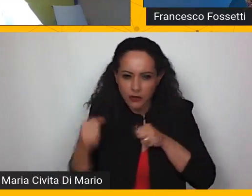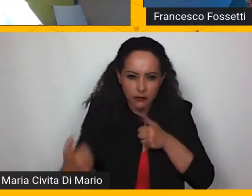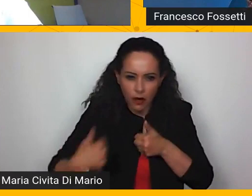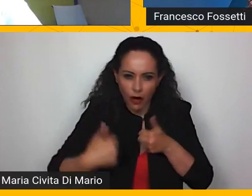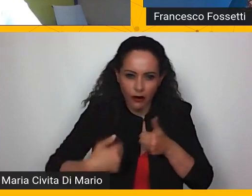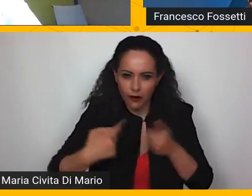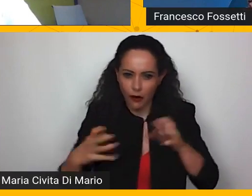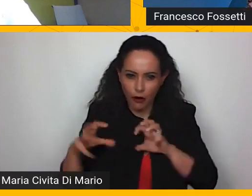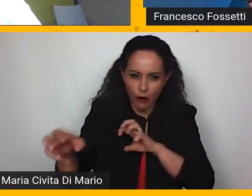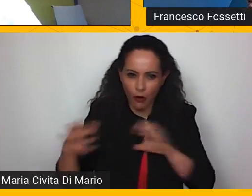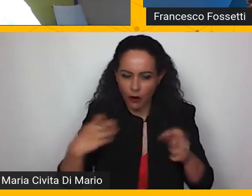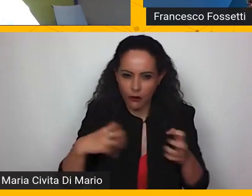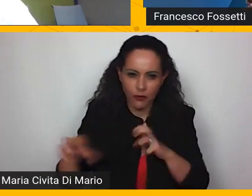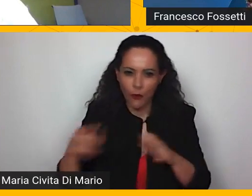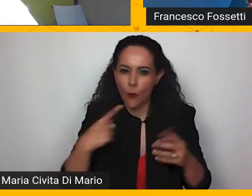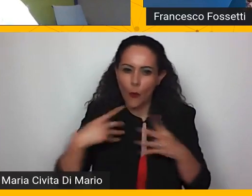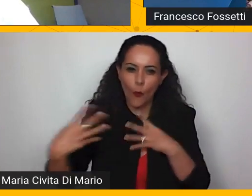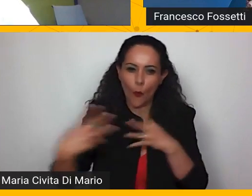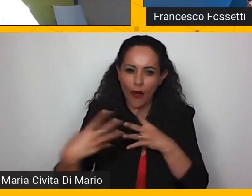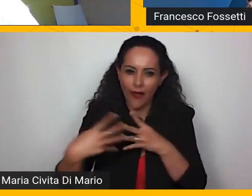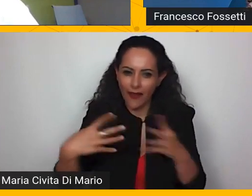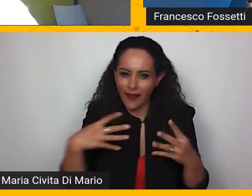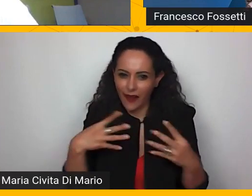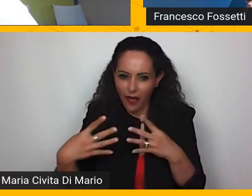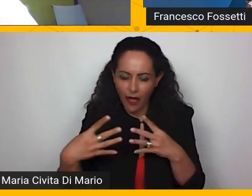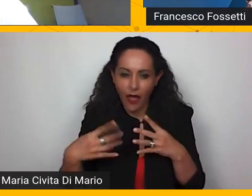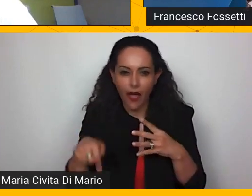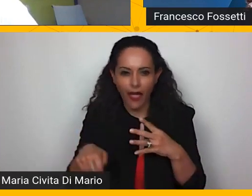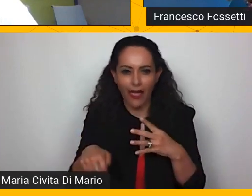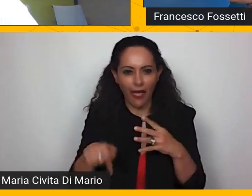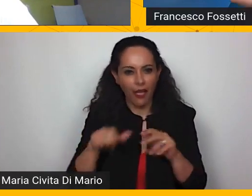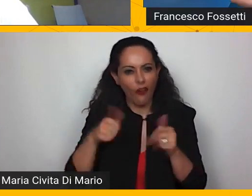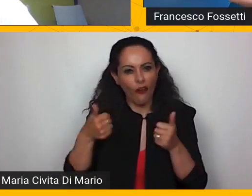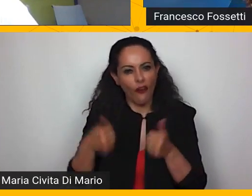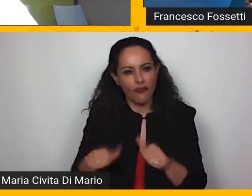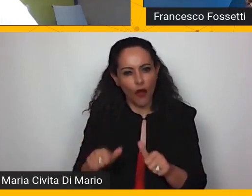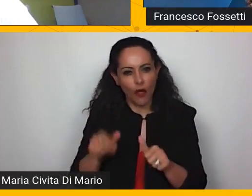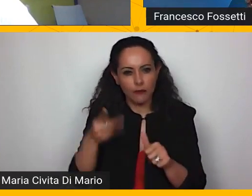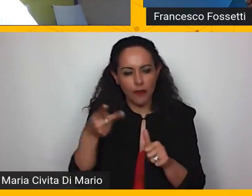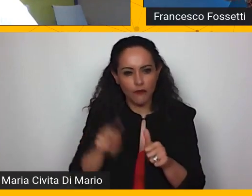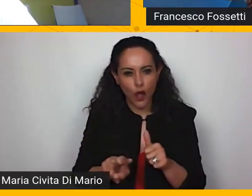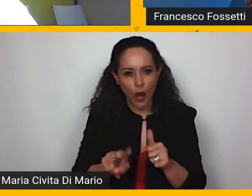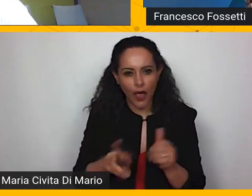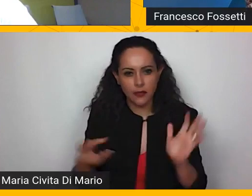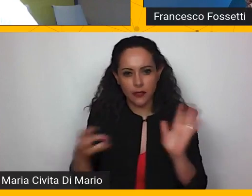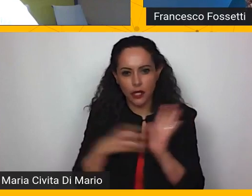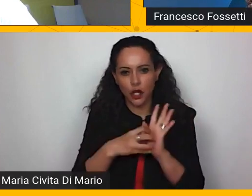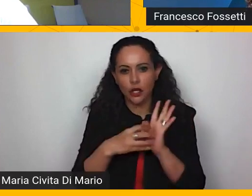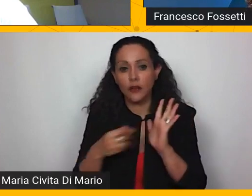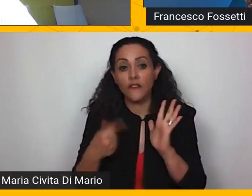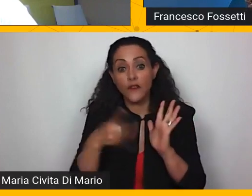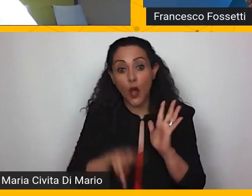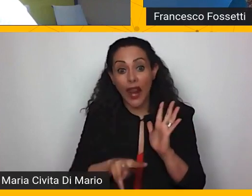altre creature fantastiche ovviamente la violenza della guerra eh impone diciamo un eh